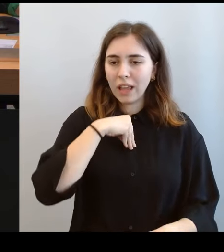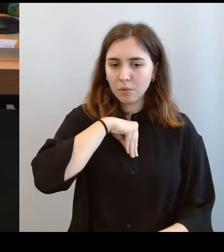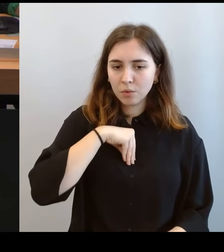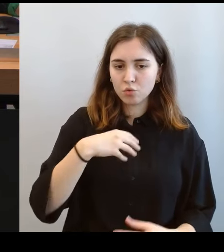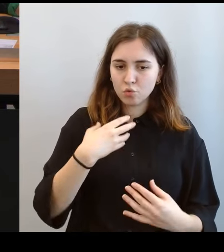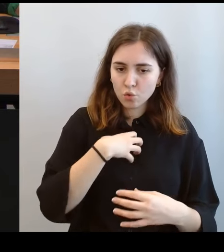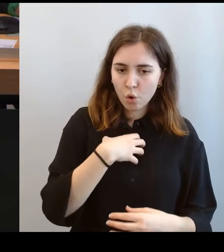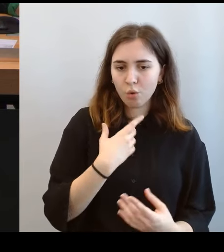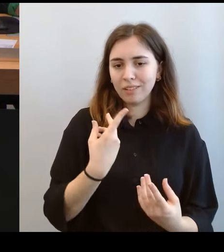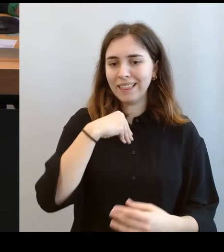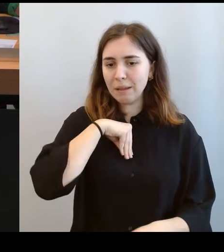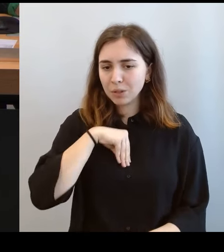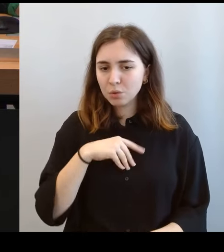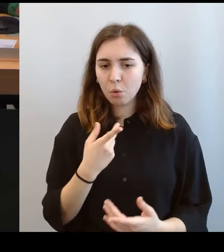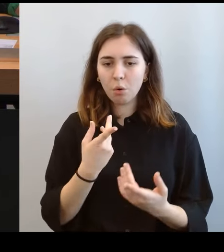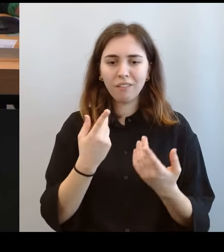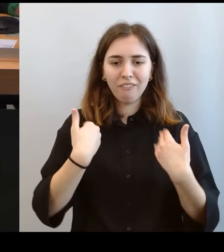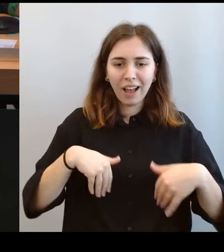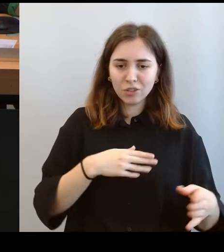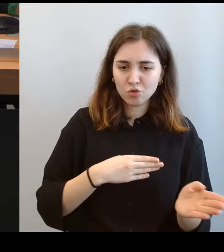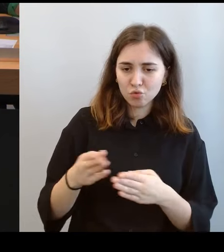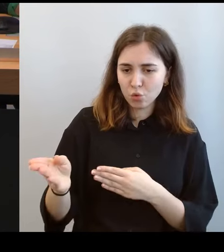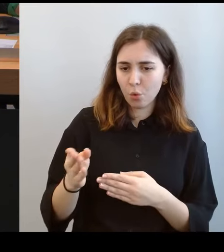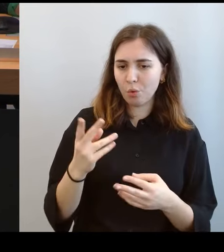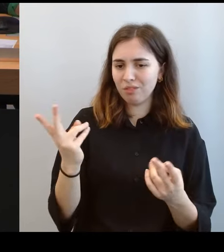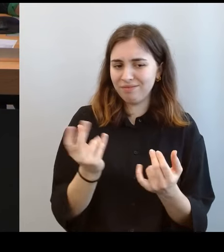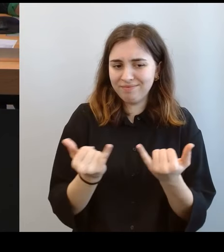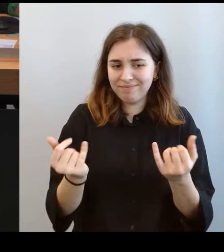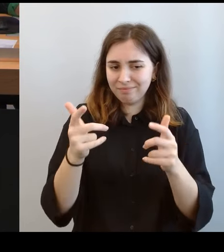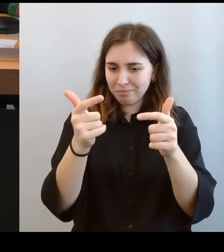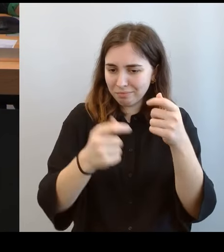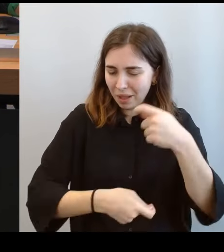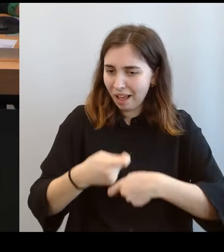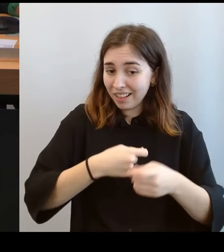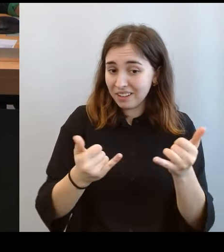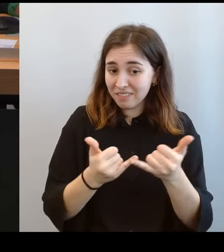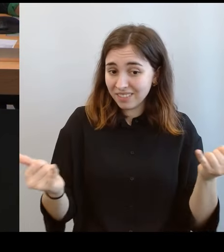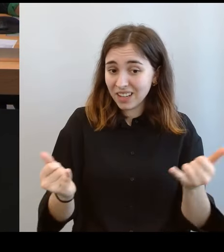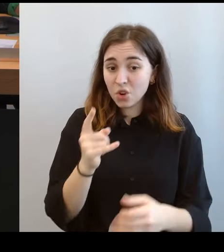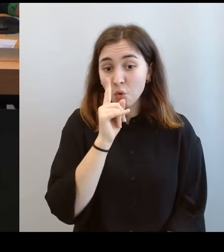es mehr als nur eine Kostenzusage bei U- Untersuchungen. Um das ganze Ausmaß der